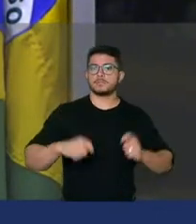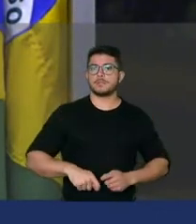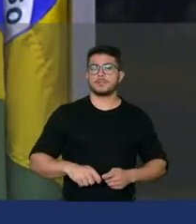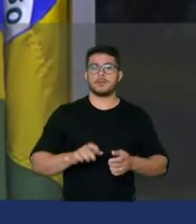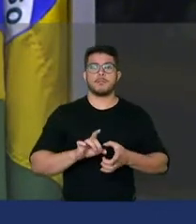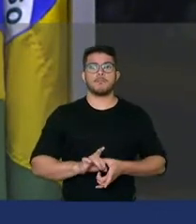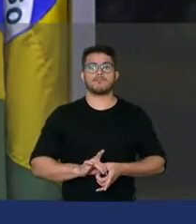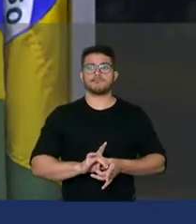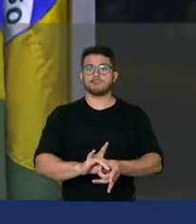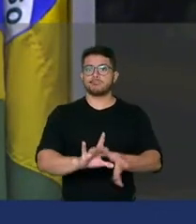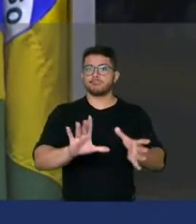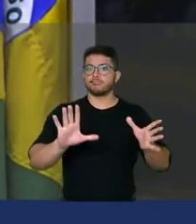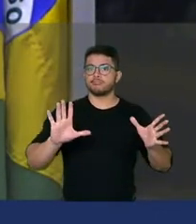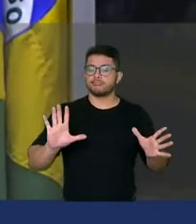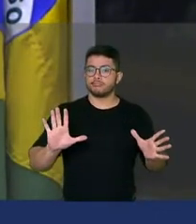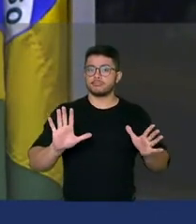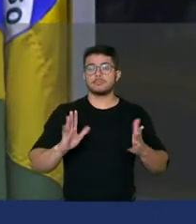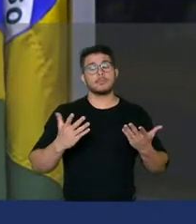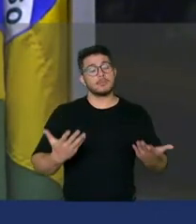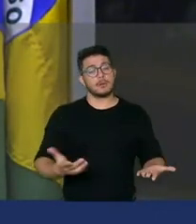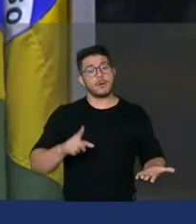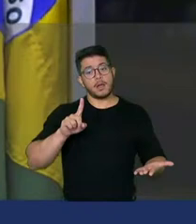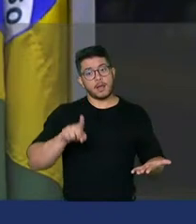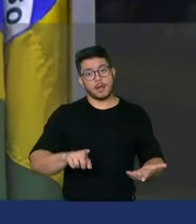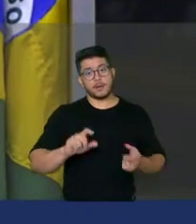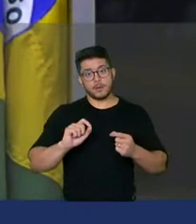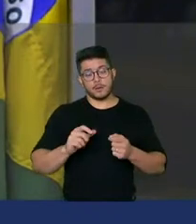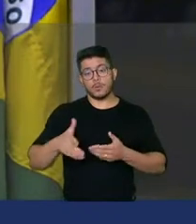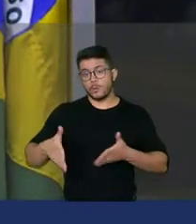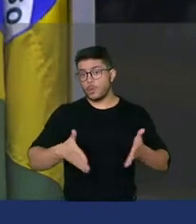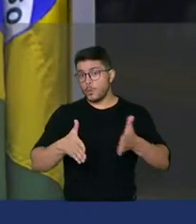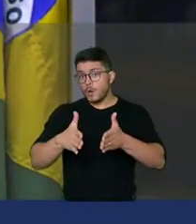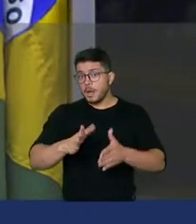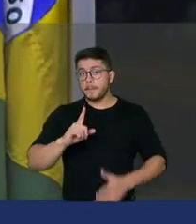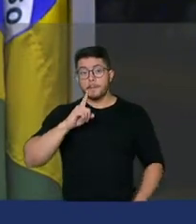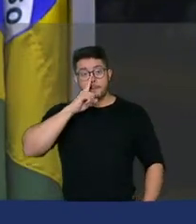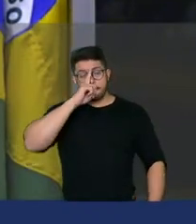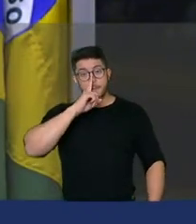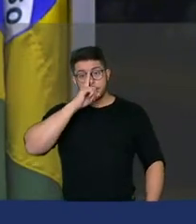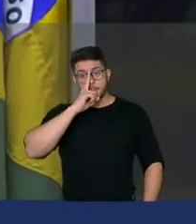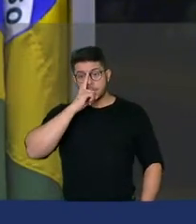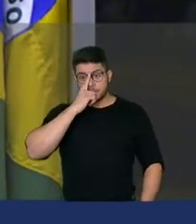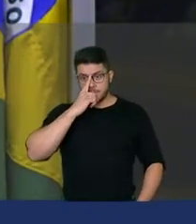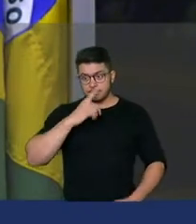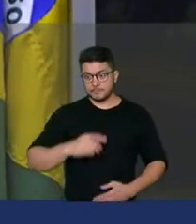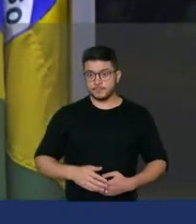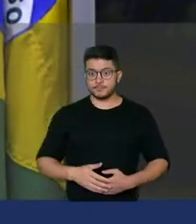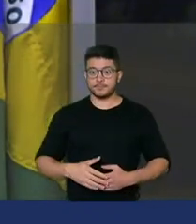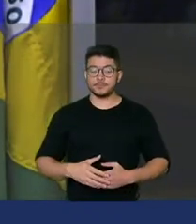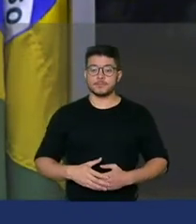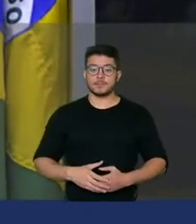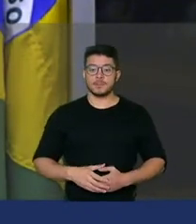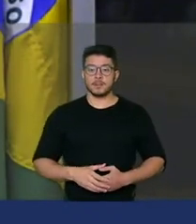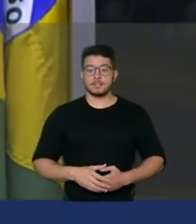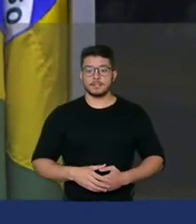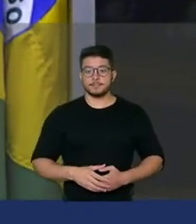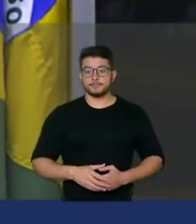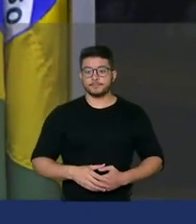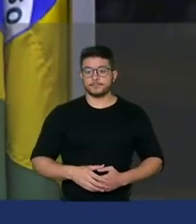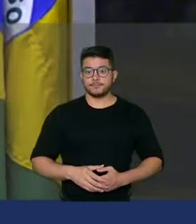QUE ESTARÍAMOS ABRINDO UMA PORTA EXTREMAMENTE PERIGOSA NO BRASIL E NÃO EXATAMENTE, NÃO BASTA VER TODO O TEXTO DO MARCO REGULATÓRIO DO BRASIL